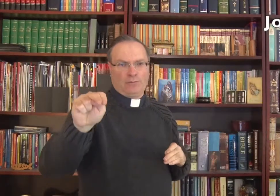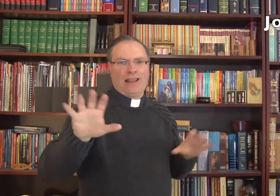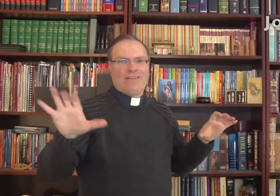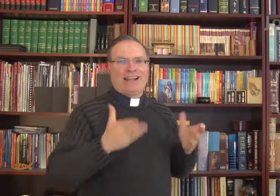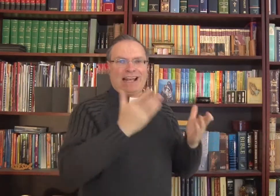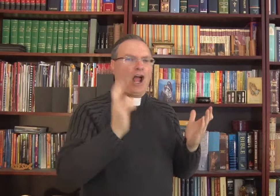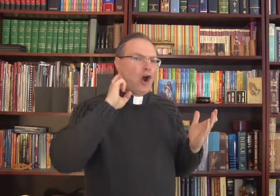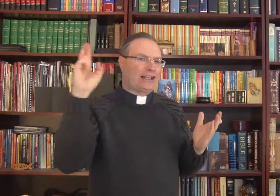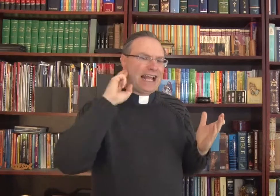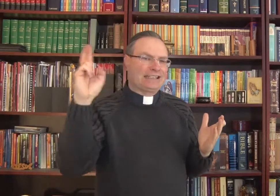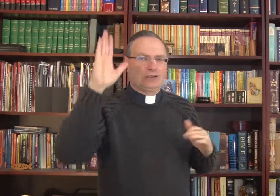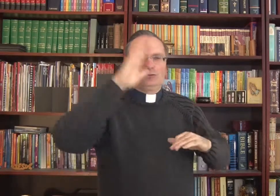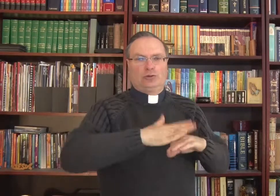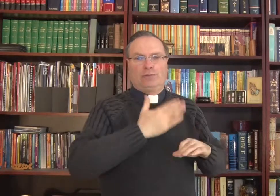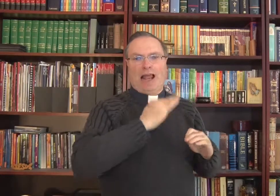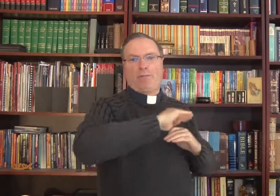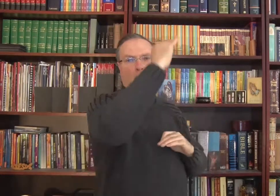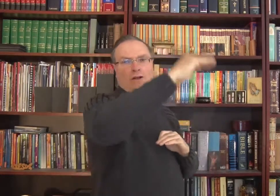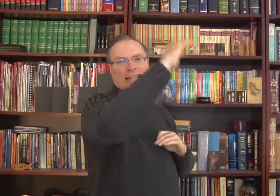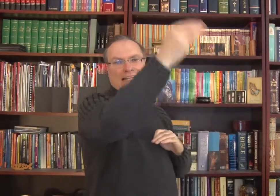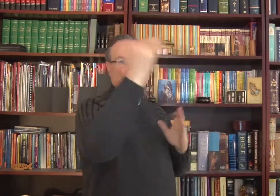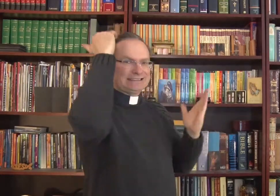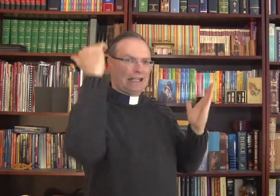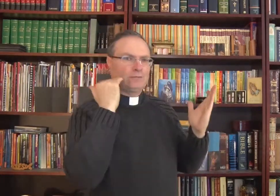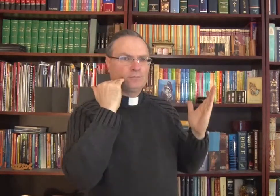faites-la retentir sur ma montagne sainte!